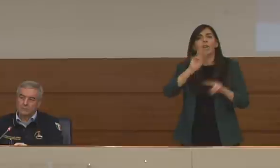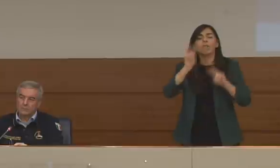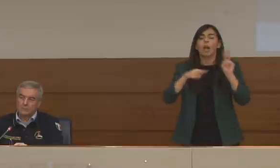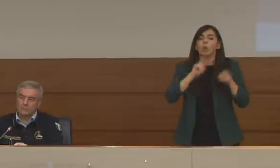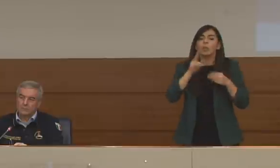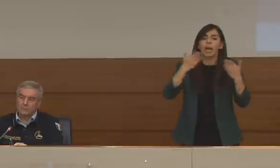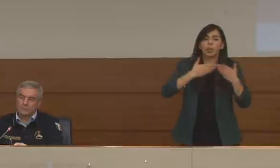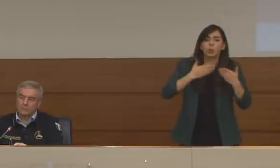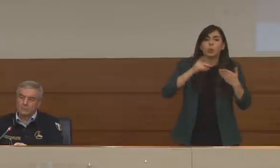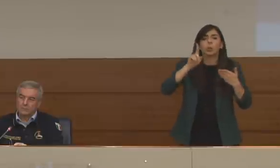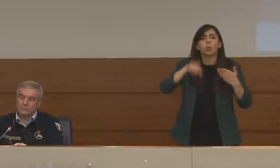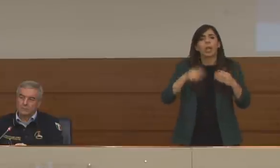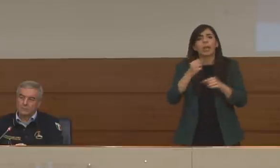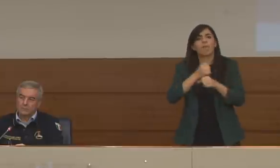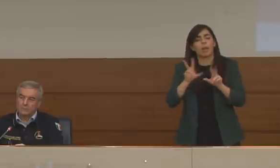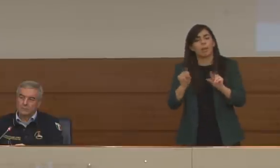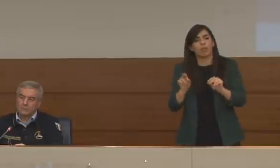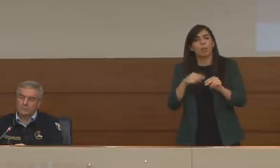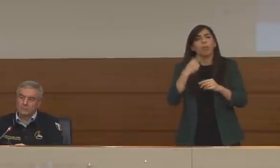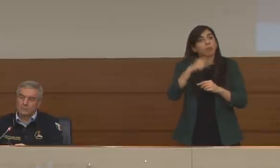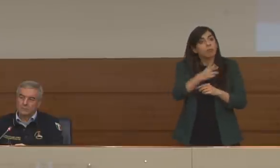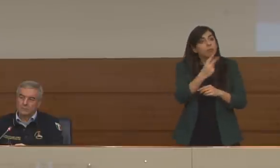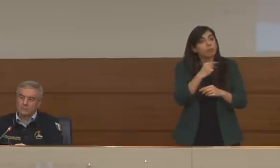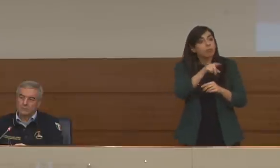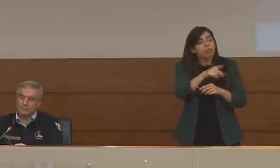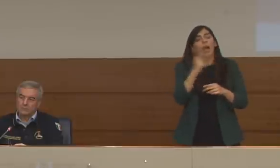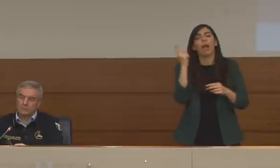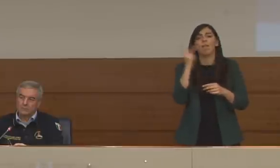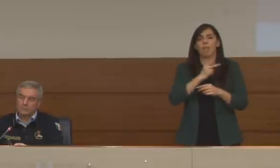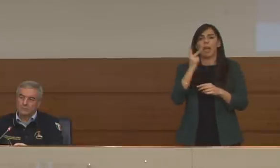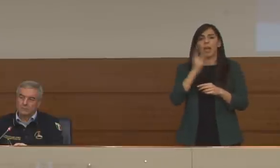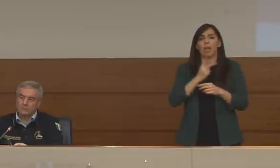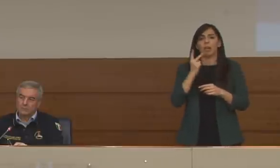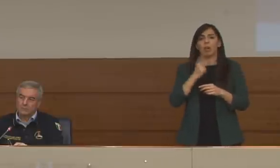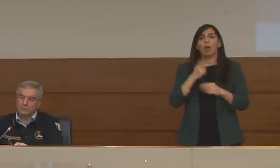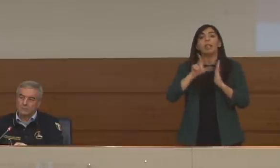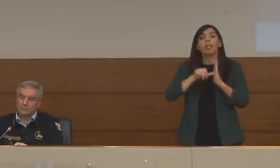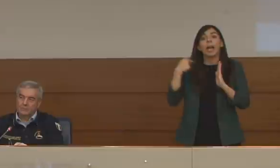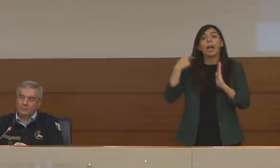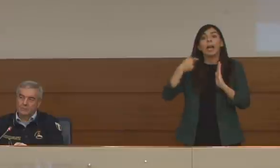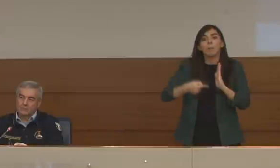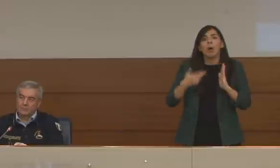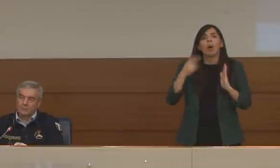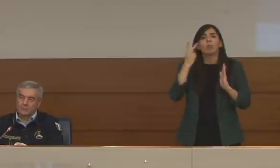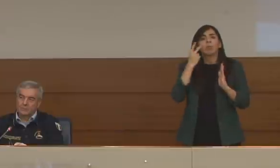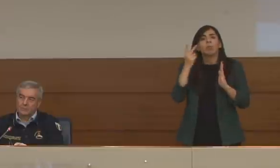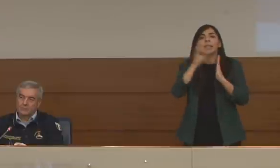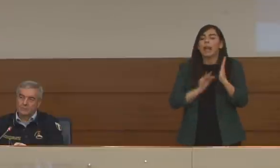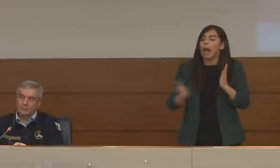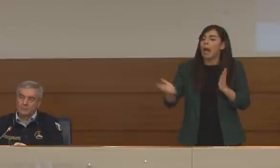Quello che dice lei è vero. Col tempo si stanno accumulando dei dati che verranno